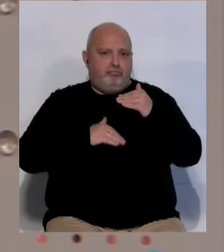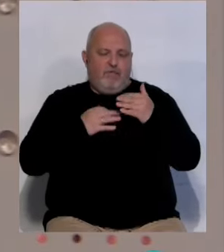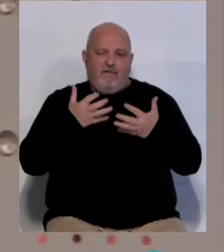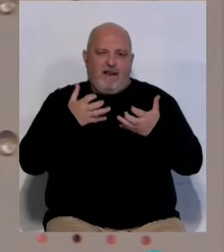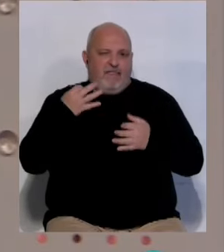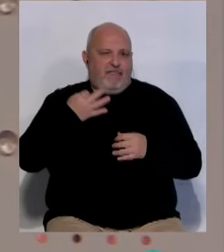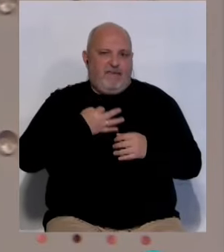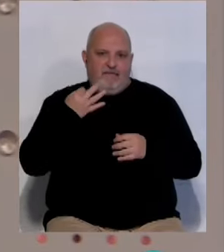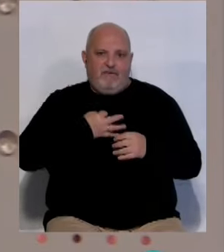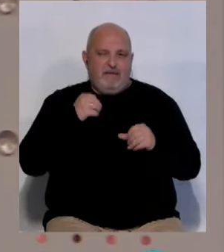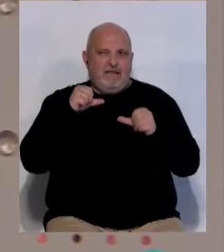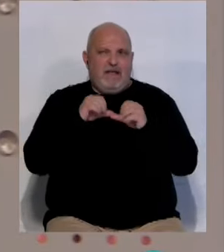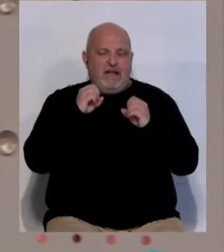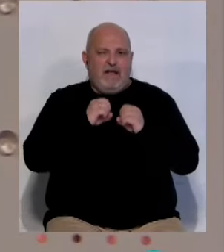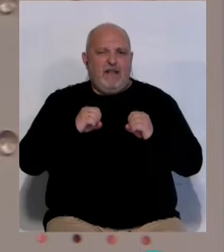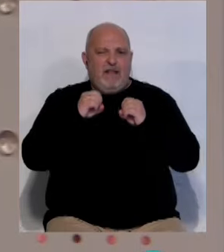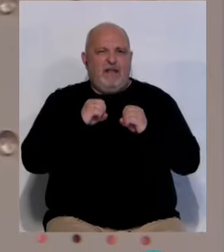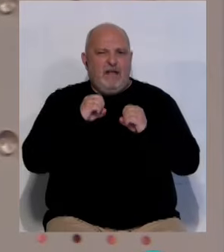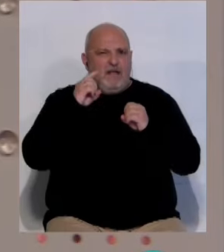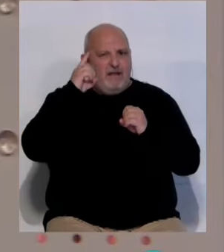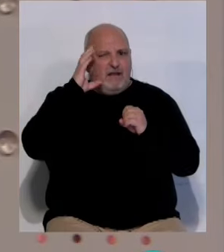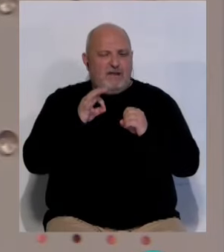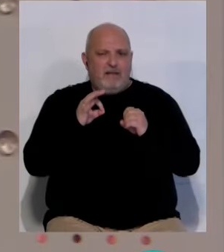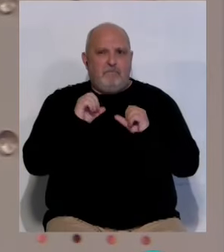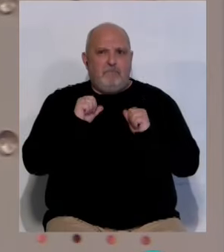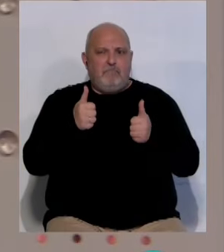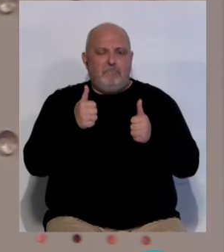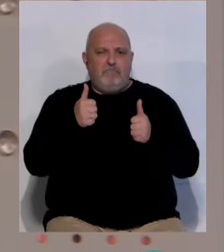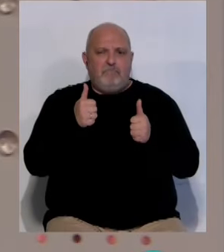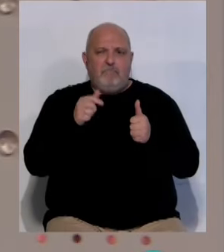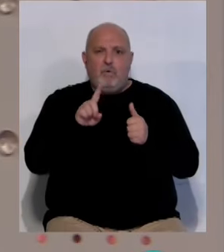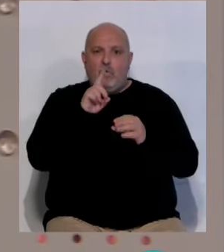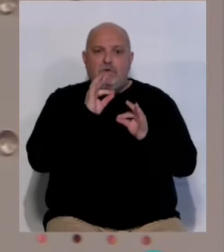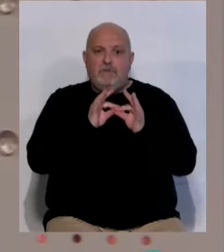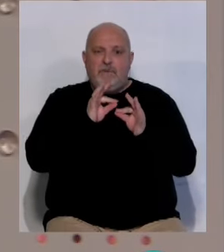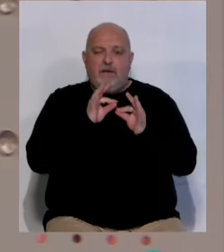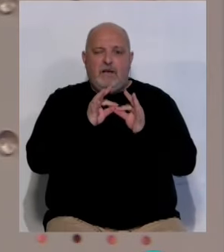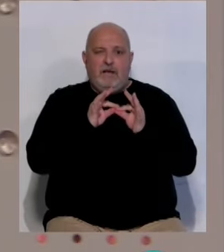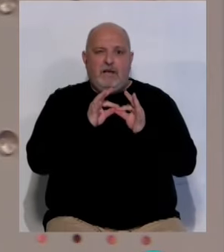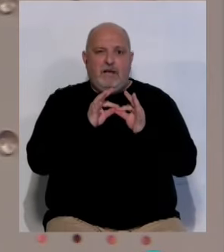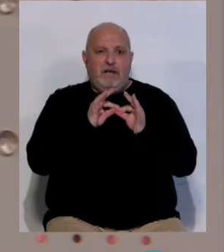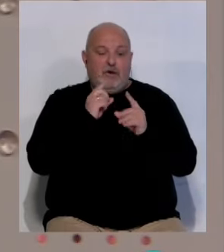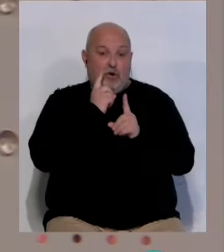Porque llegamos sin ganar si no recuerdo desde el 1 de septiembre precisamente frente al Real desde